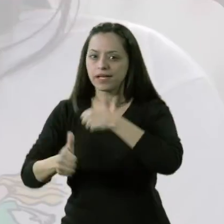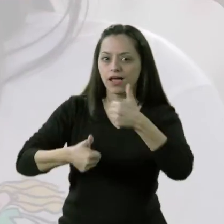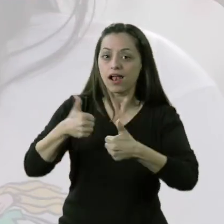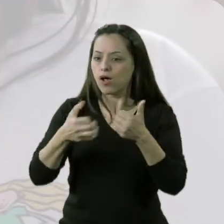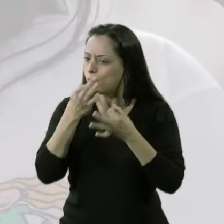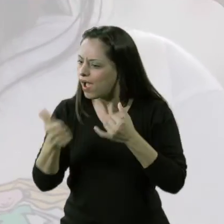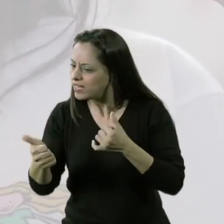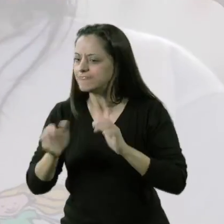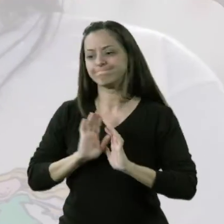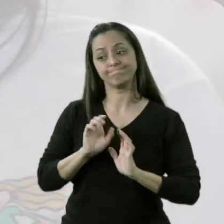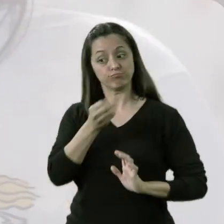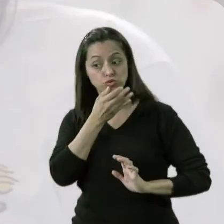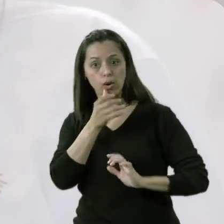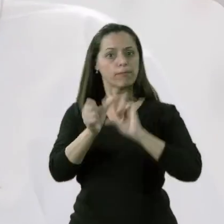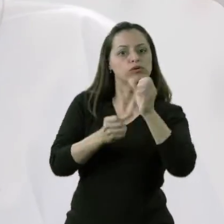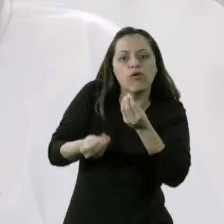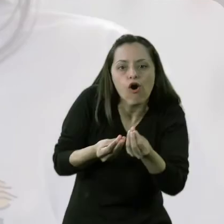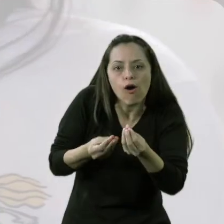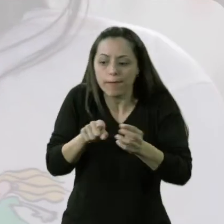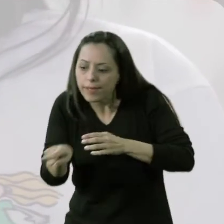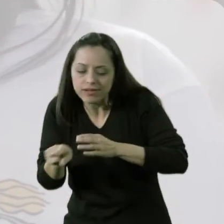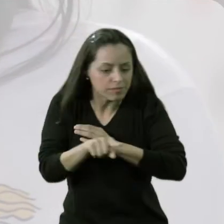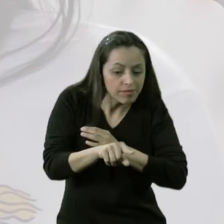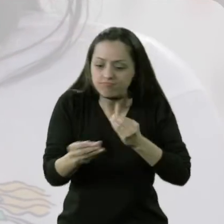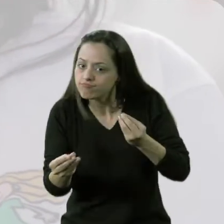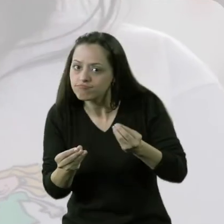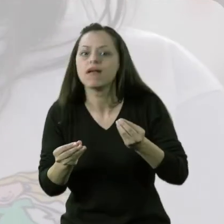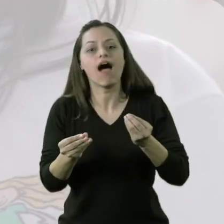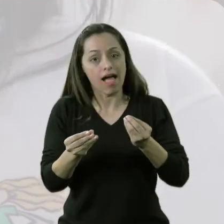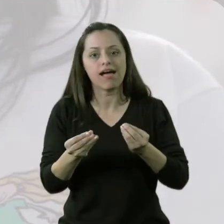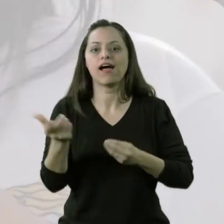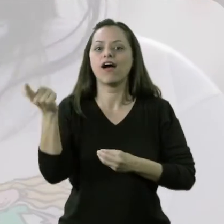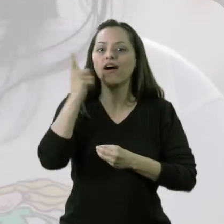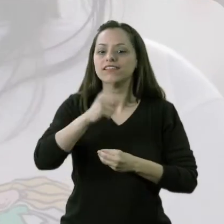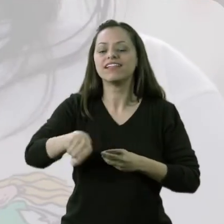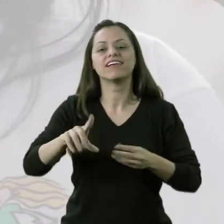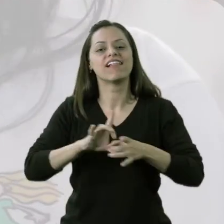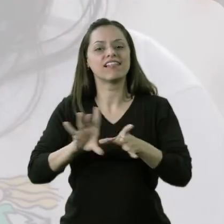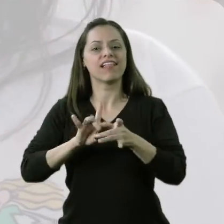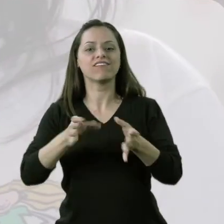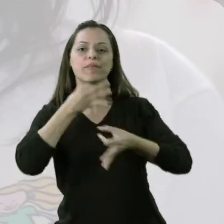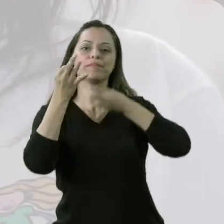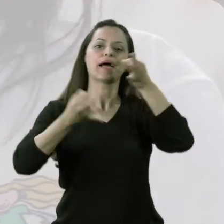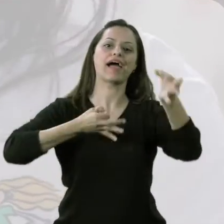A cada vez que falavam uma coisa a gente pode mudar como, a gente pode fazer como, e isso foi deixando eles bem à vontade para participar